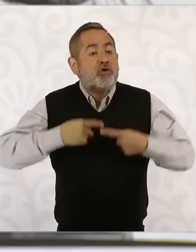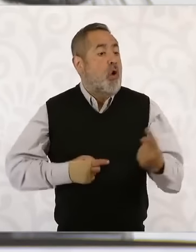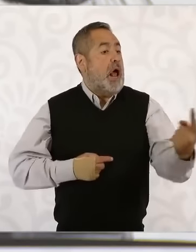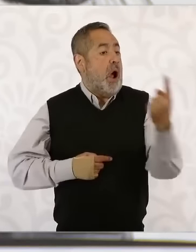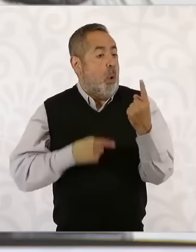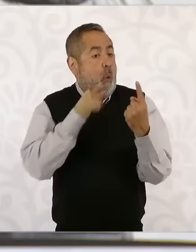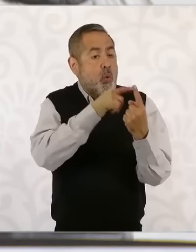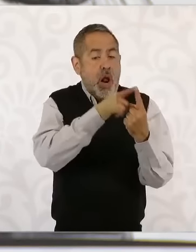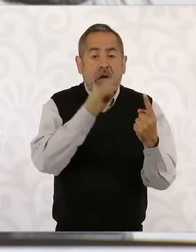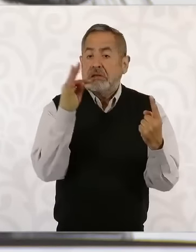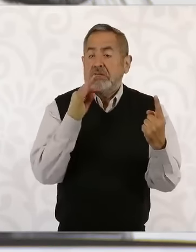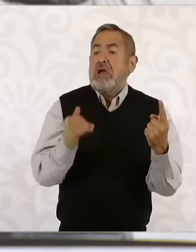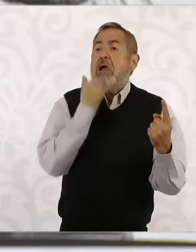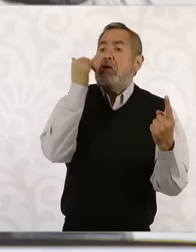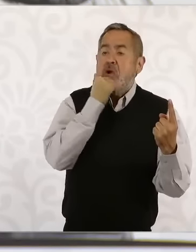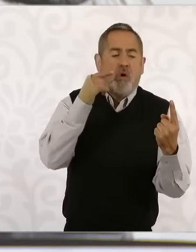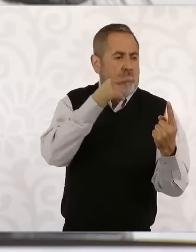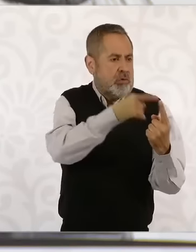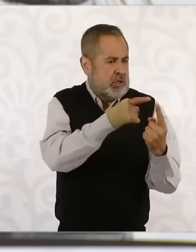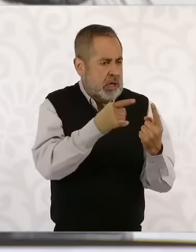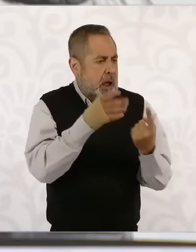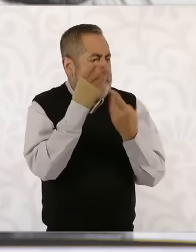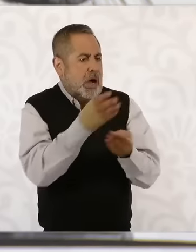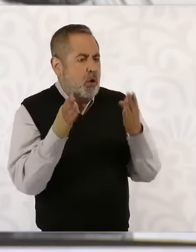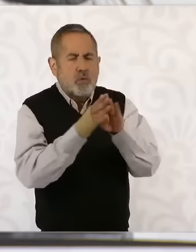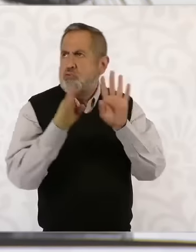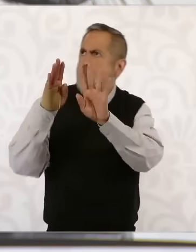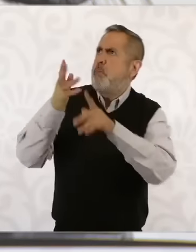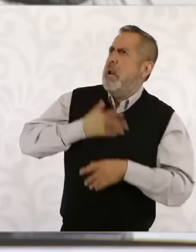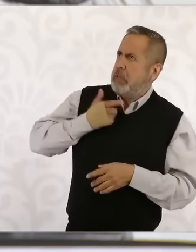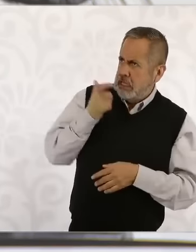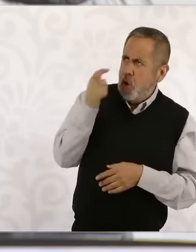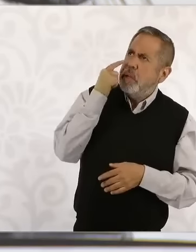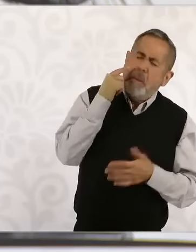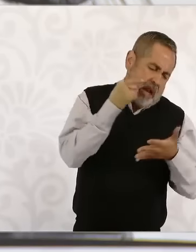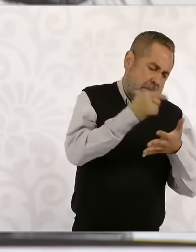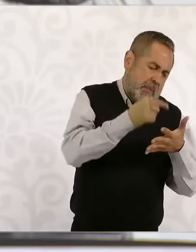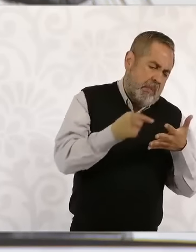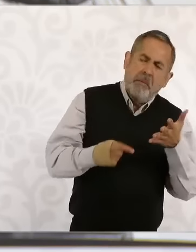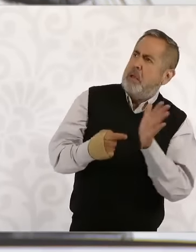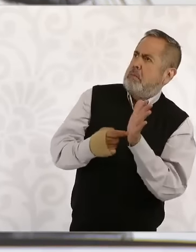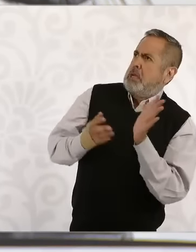de acuerdo con la ley, de acreditar el origen lícito del recurso y en ese momento se le otorga